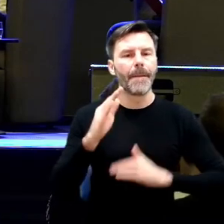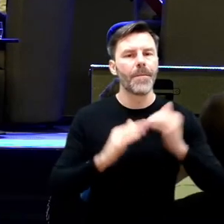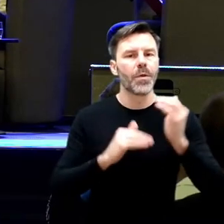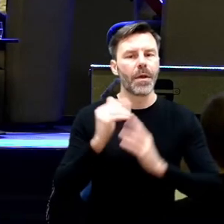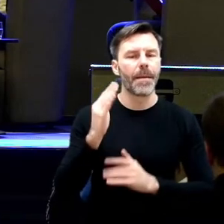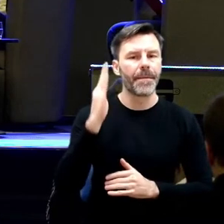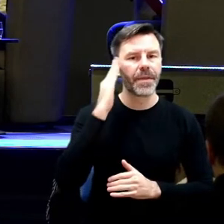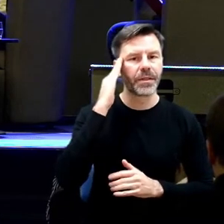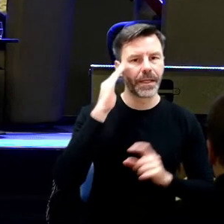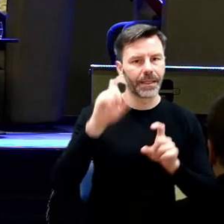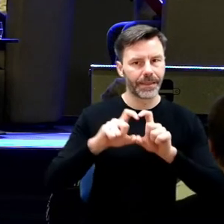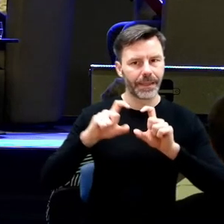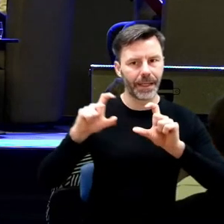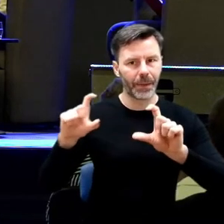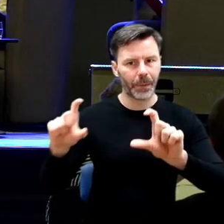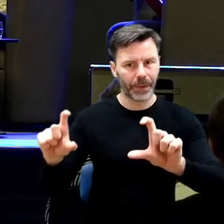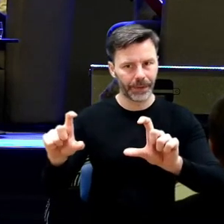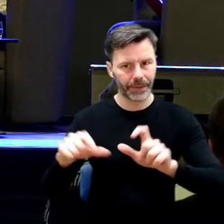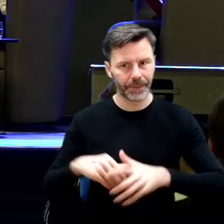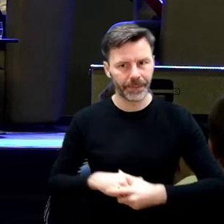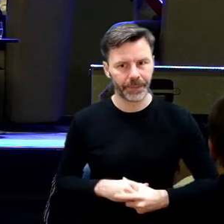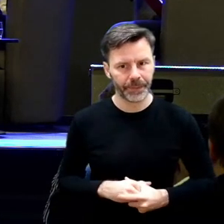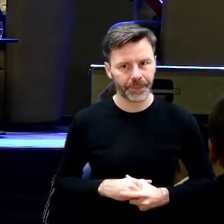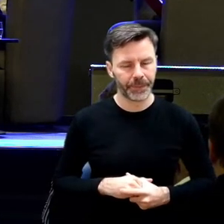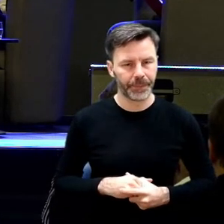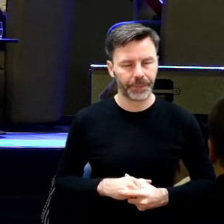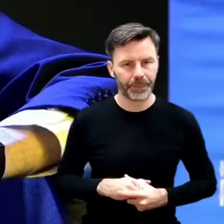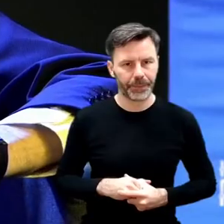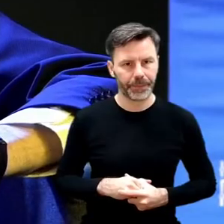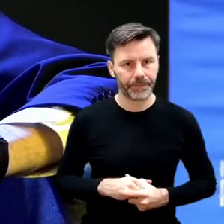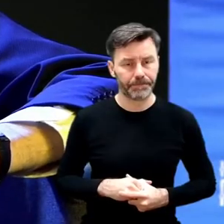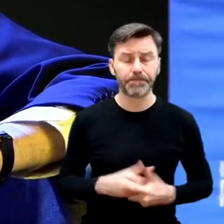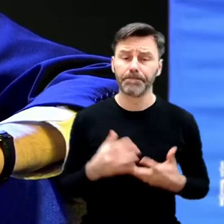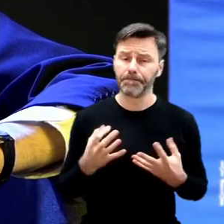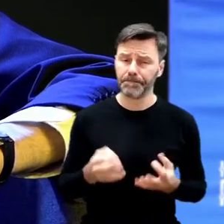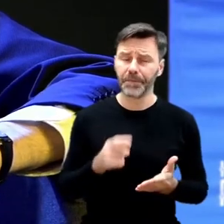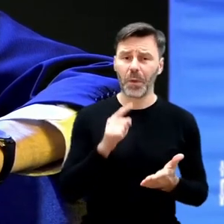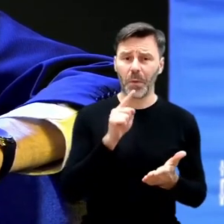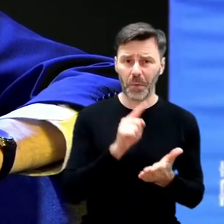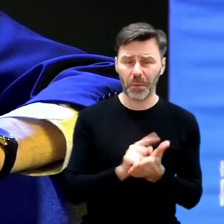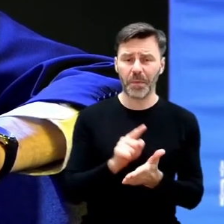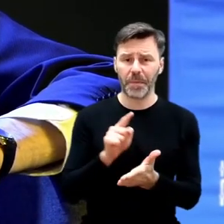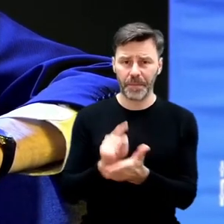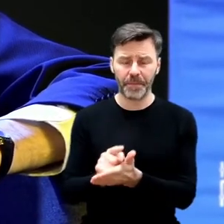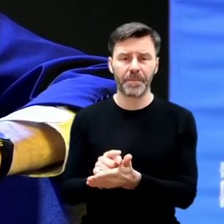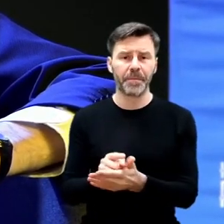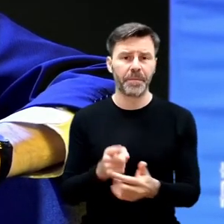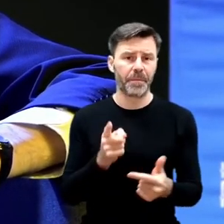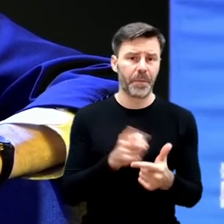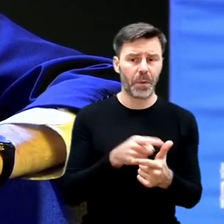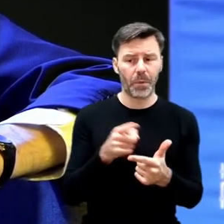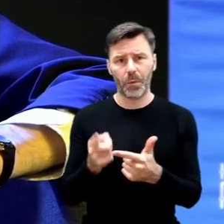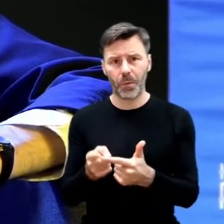I to nam się dzisiaj udaje, te dwa elementy zadziałały. Z jednej strony tworzone są miejsca pracy,